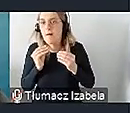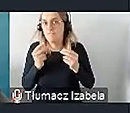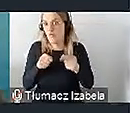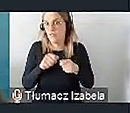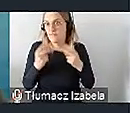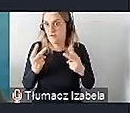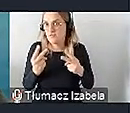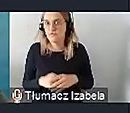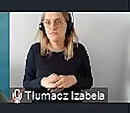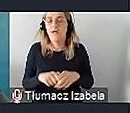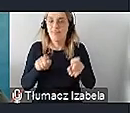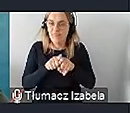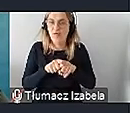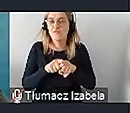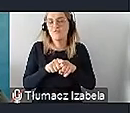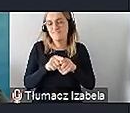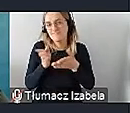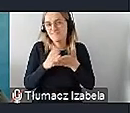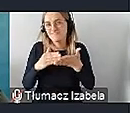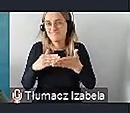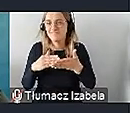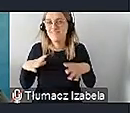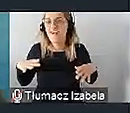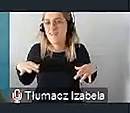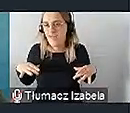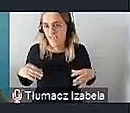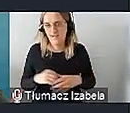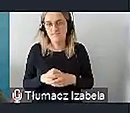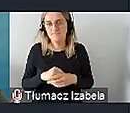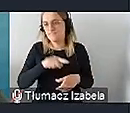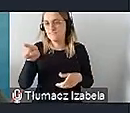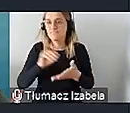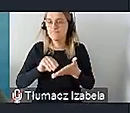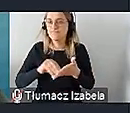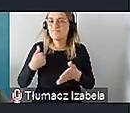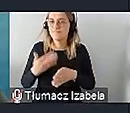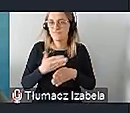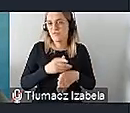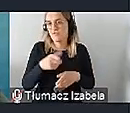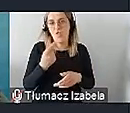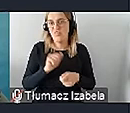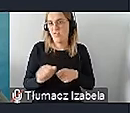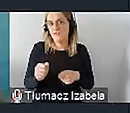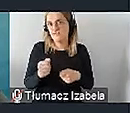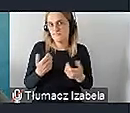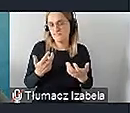Ale też element relaksu, o którym państwo też pisali. Myślę, że to całkiem niebagatelny argument.